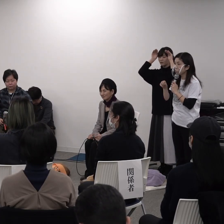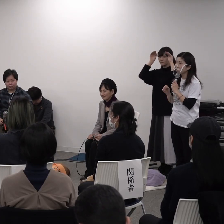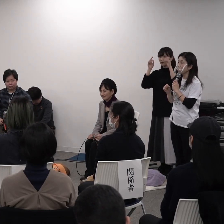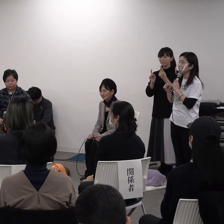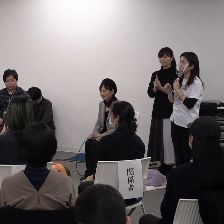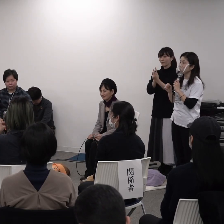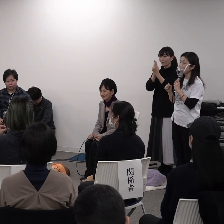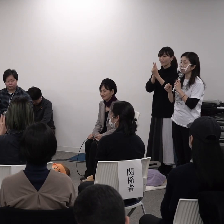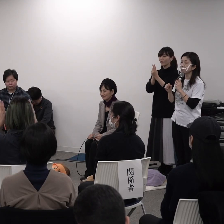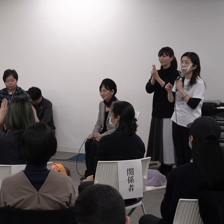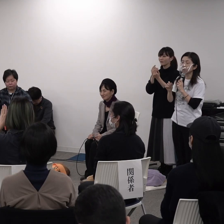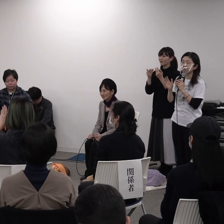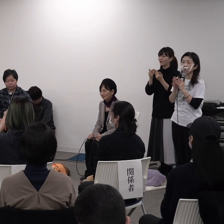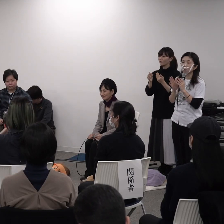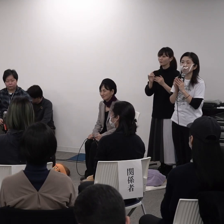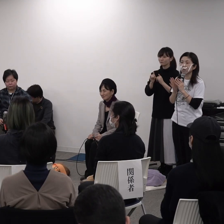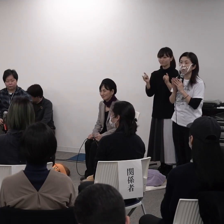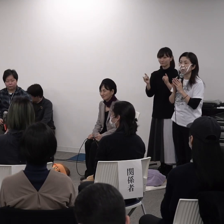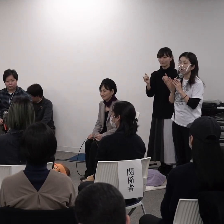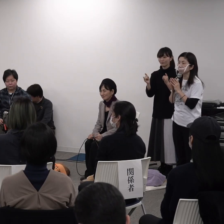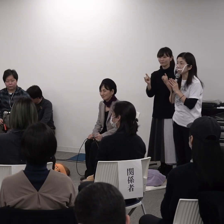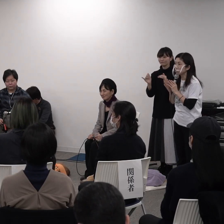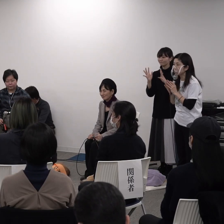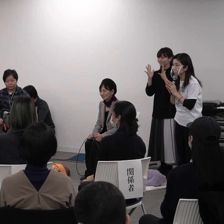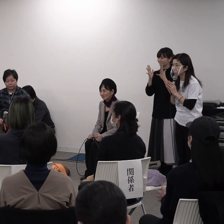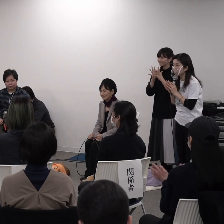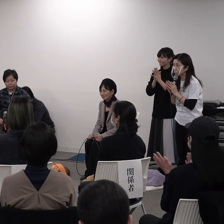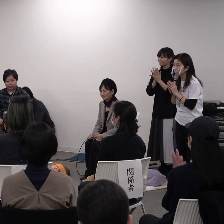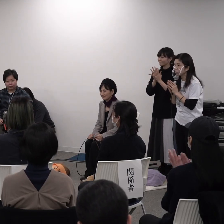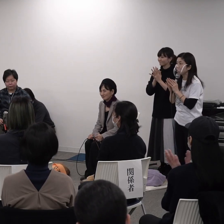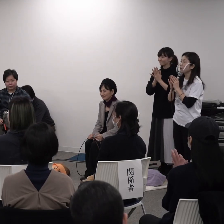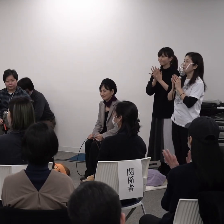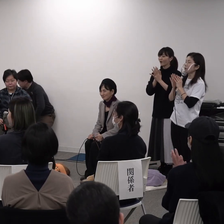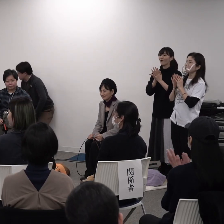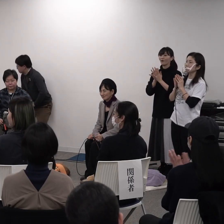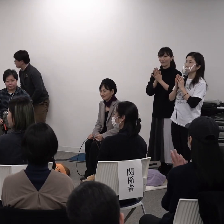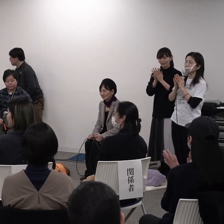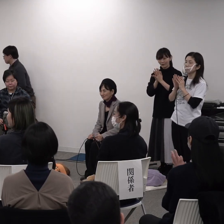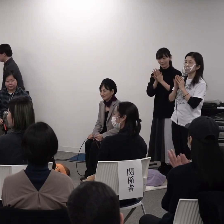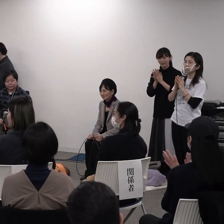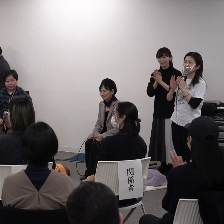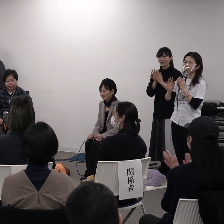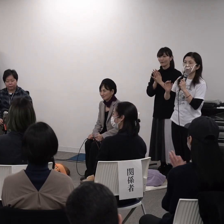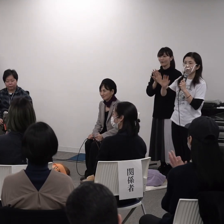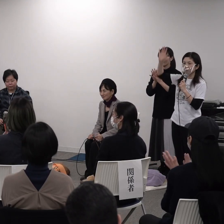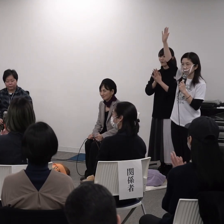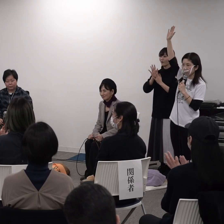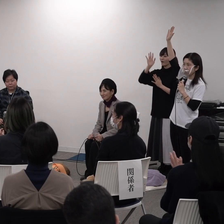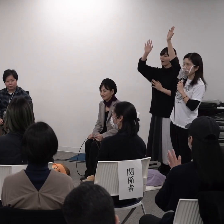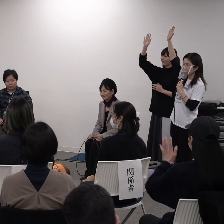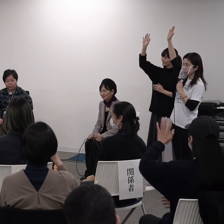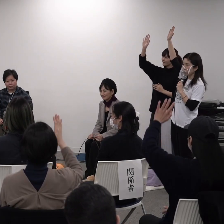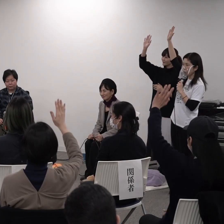出会ったことあるよ、見たことあるよという方拍手してみてください たくさんありがとうございます